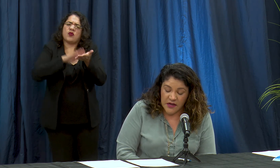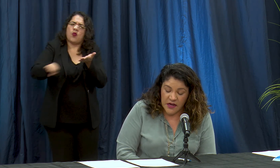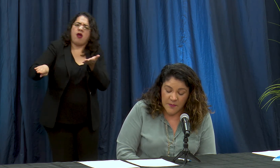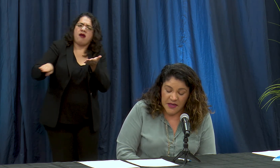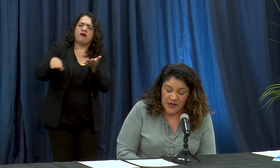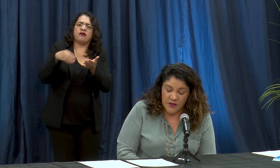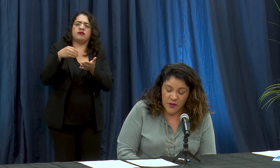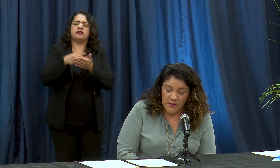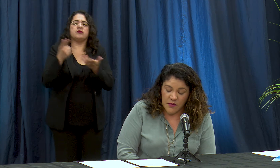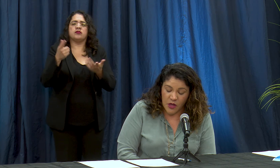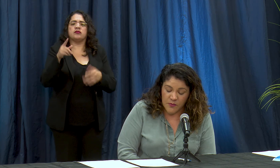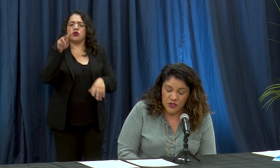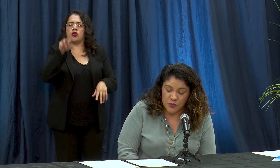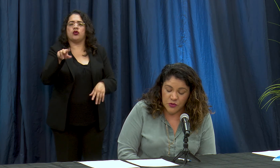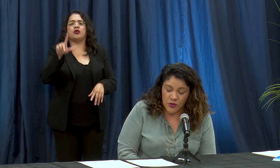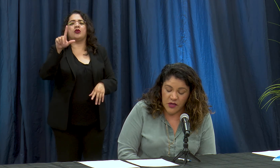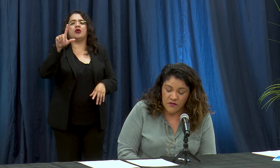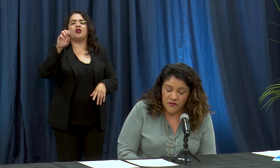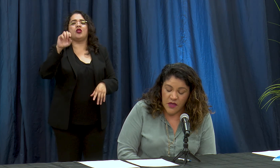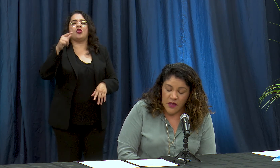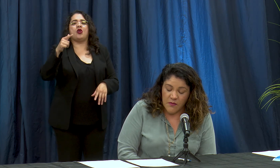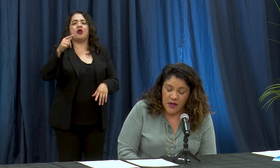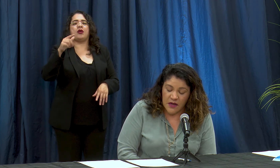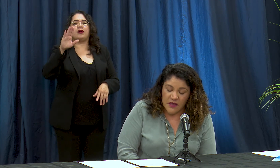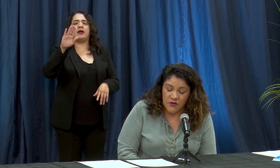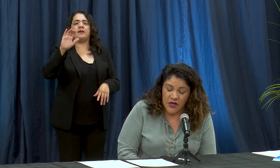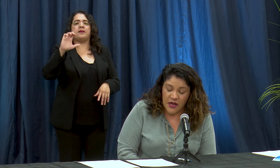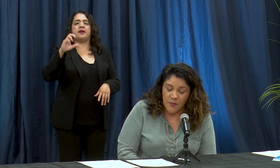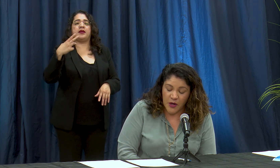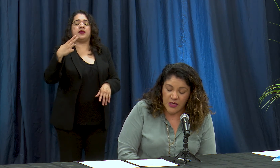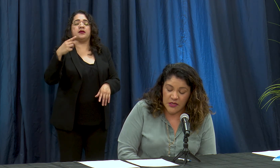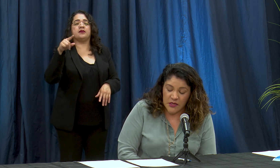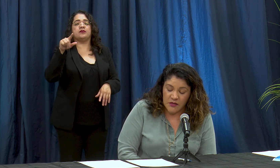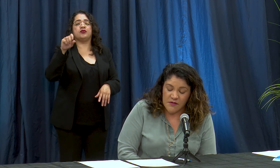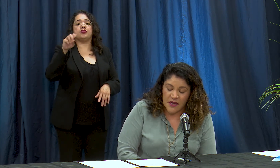la página de Guerre Long Beach Punto goddess para diagonal parking para